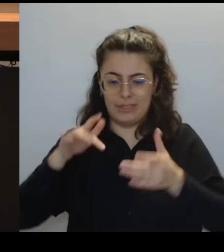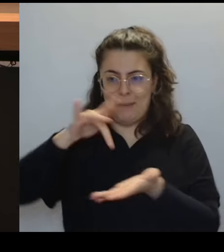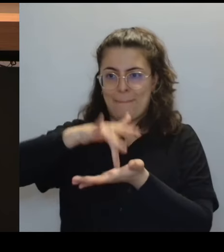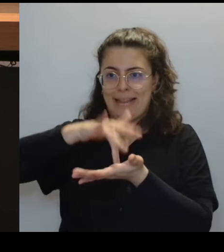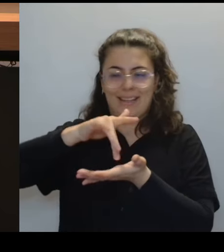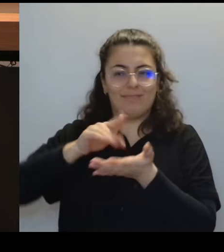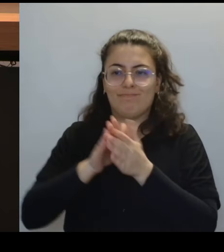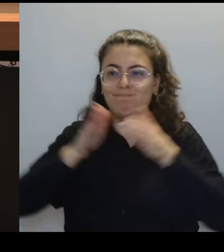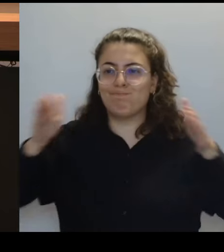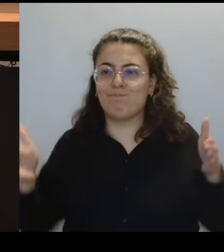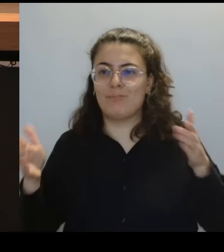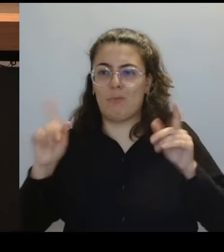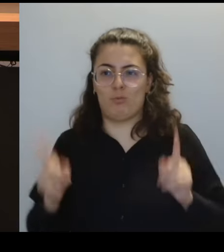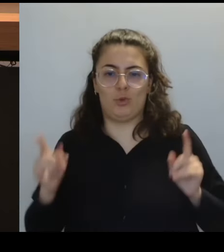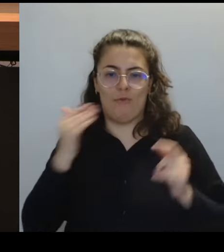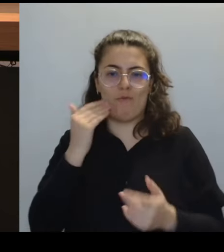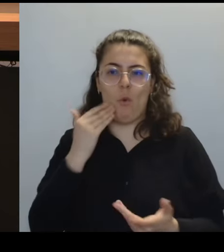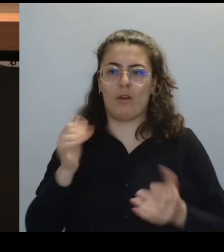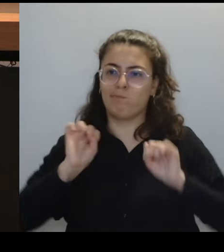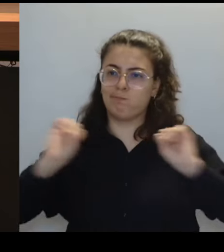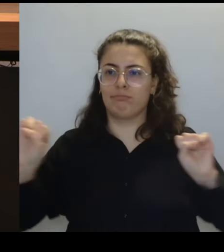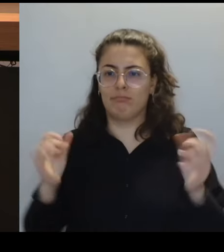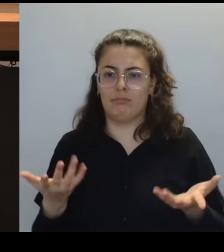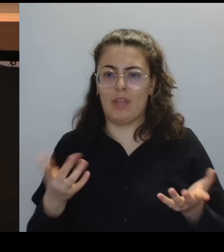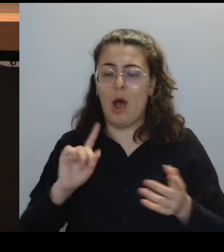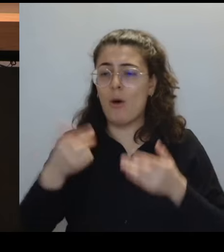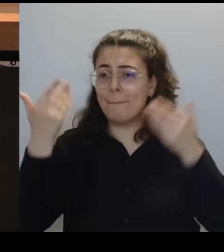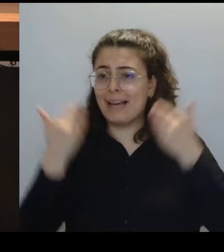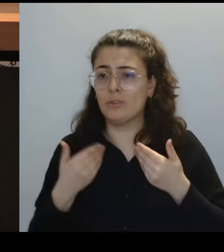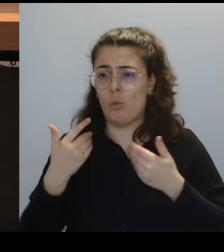Aber statt dass sich Herr Wegner, der jetzt nicht da ist, sich